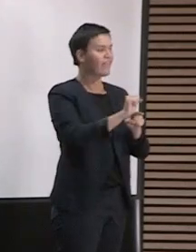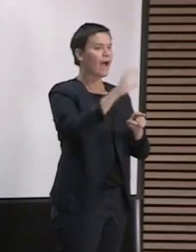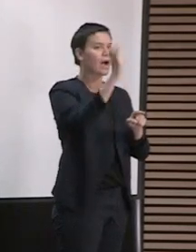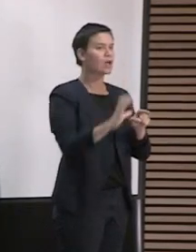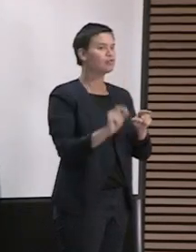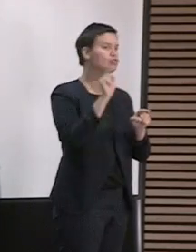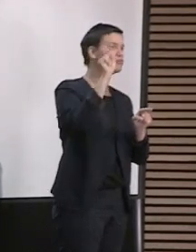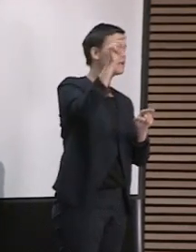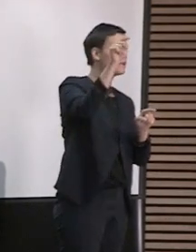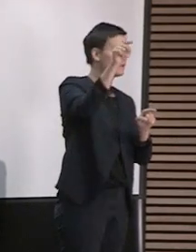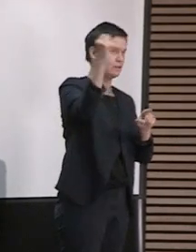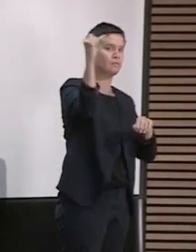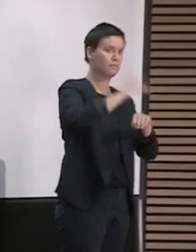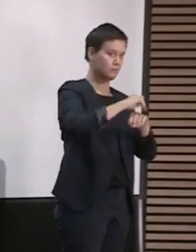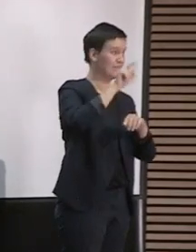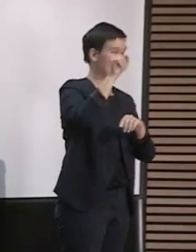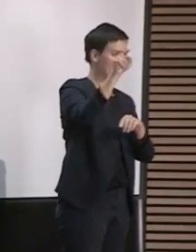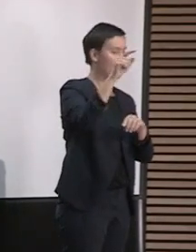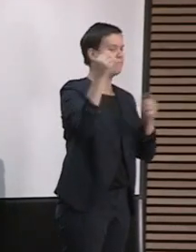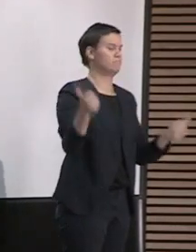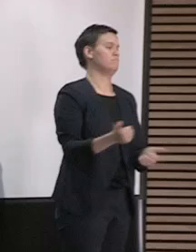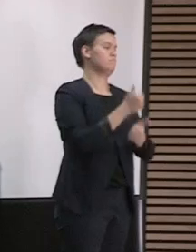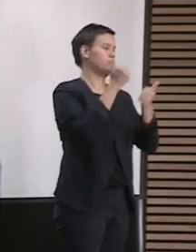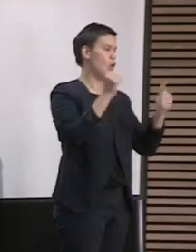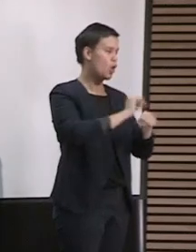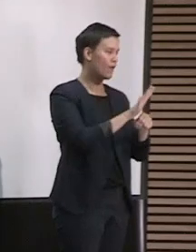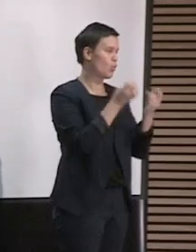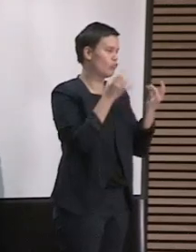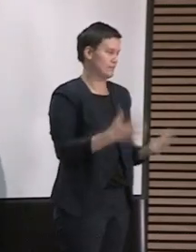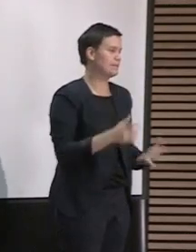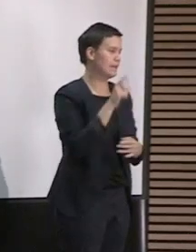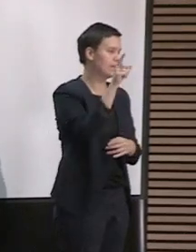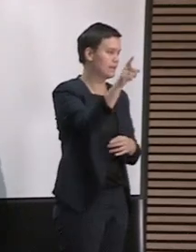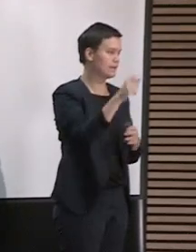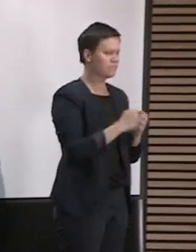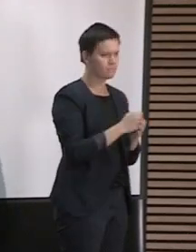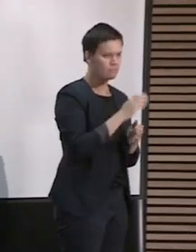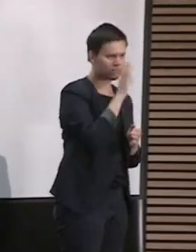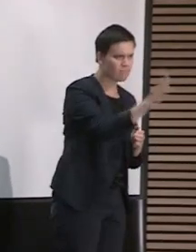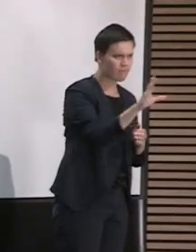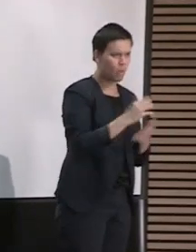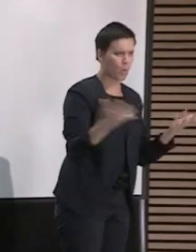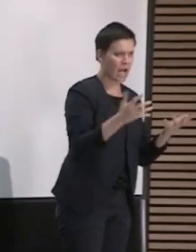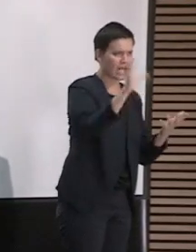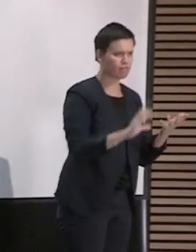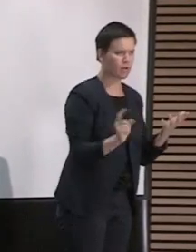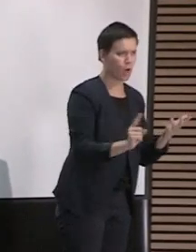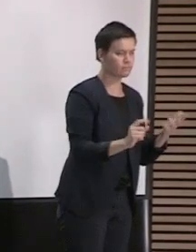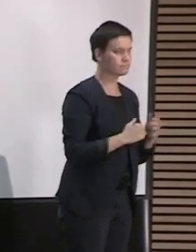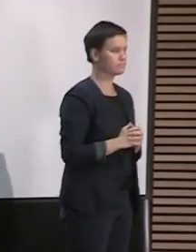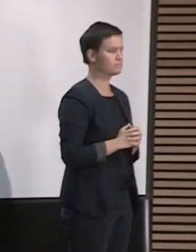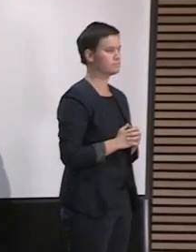mai i a whenua me te nui- te